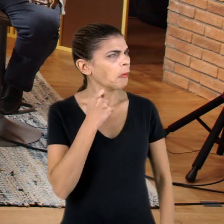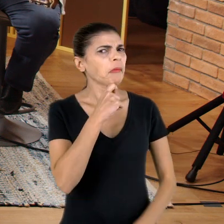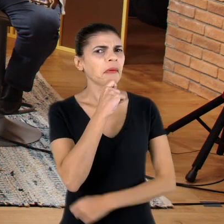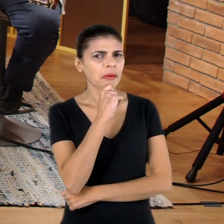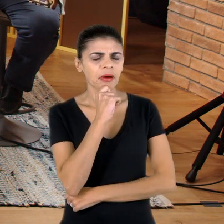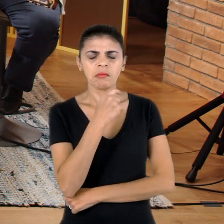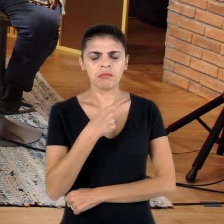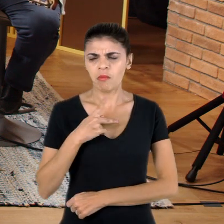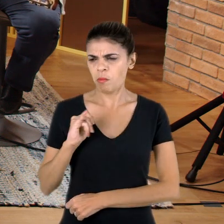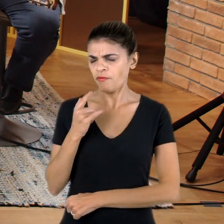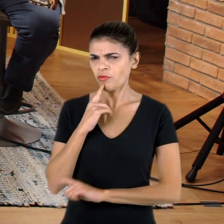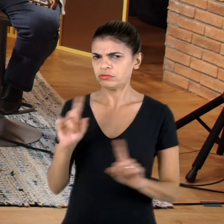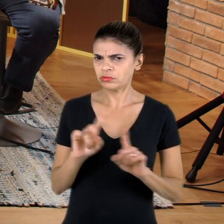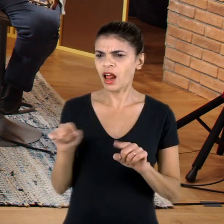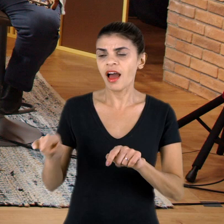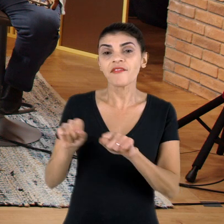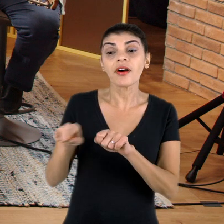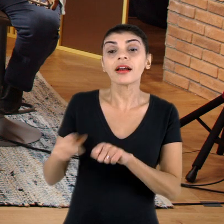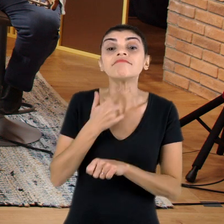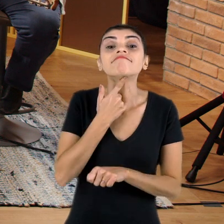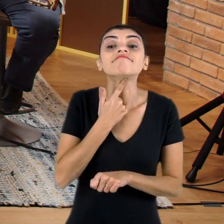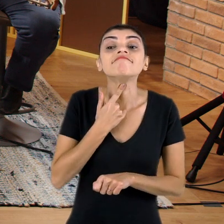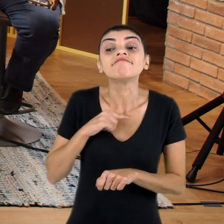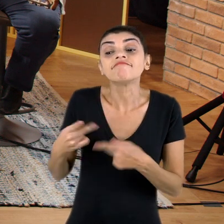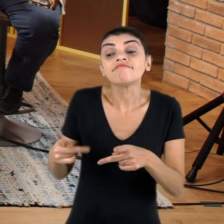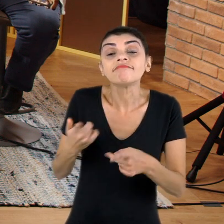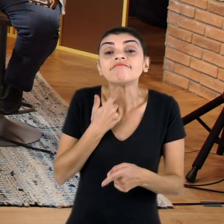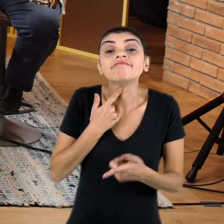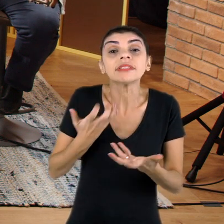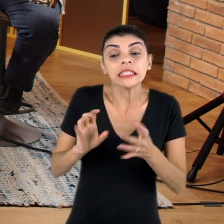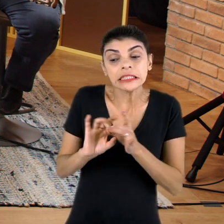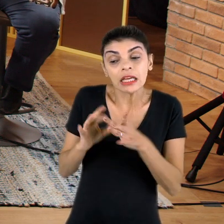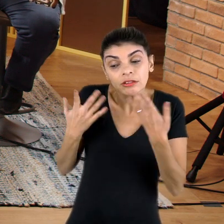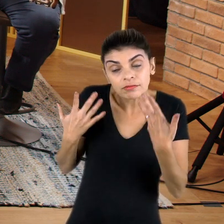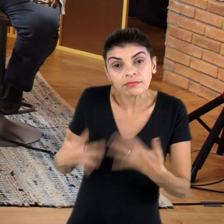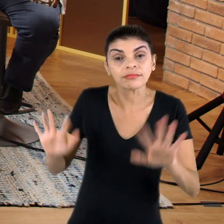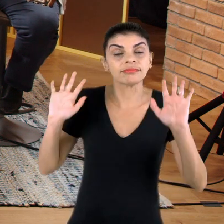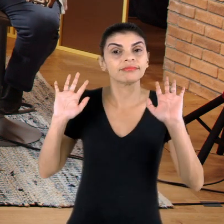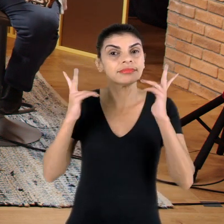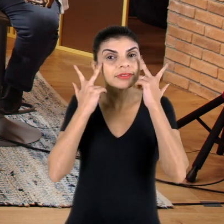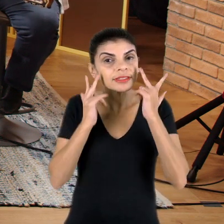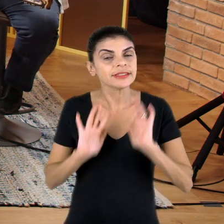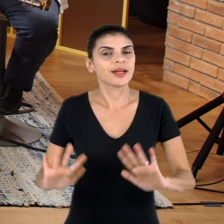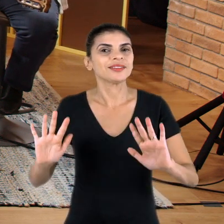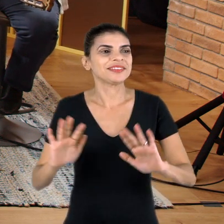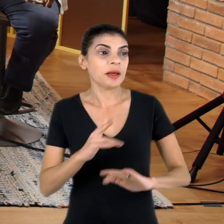Ela vai fazer o que ela quiser! Mas deixa quieto!" Contanto que não seja música! - Não!